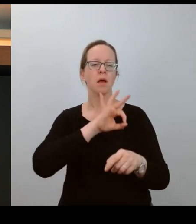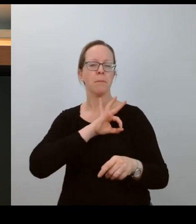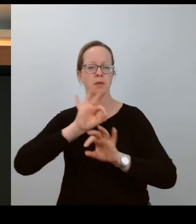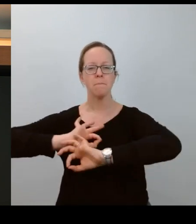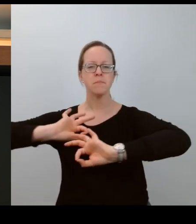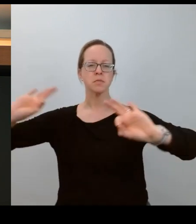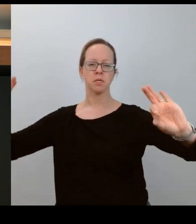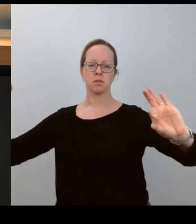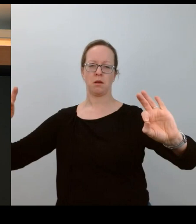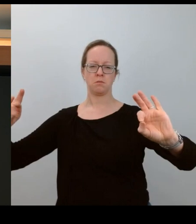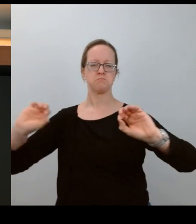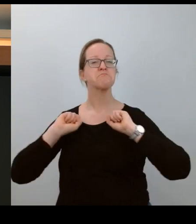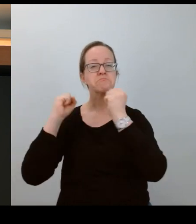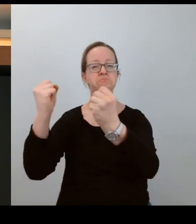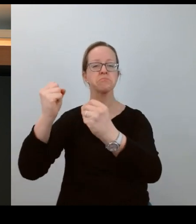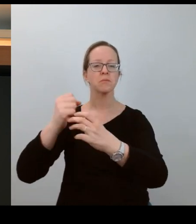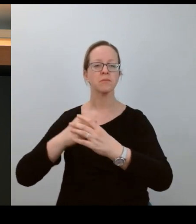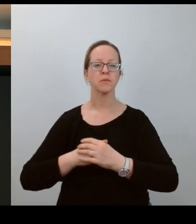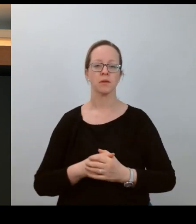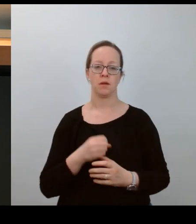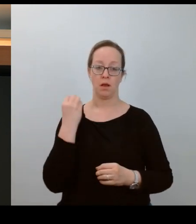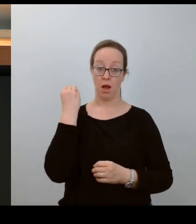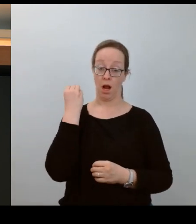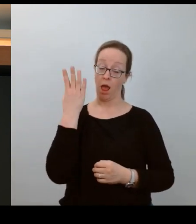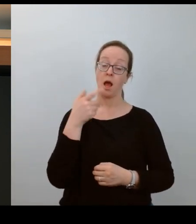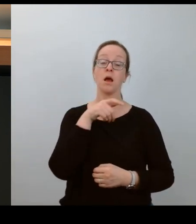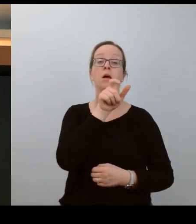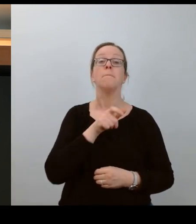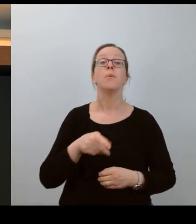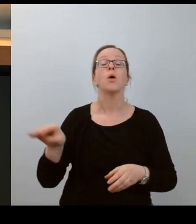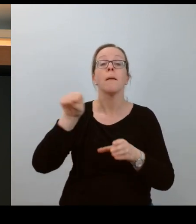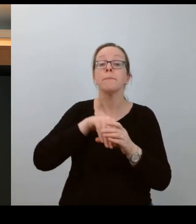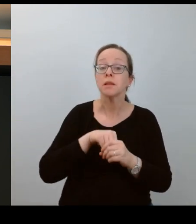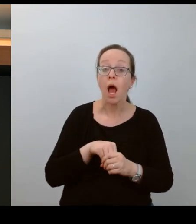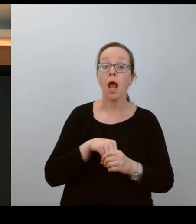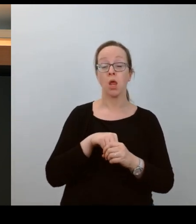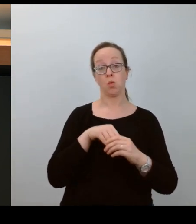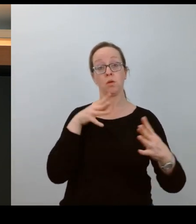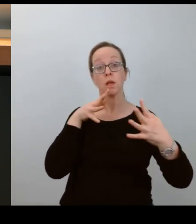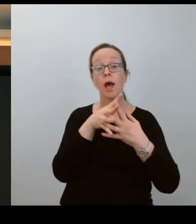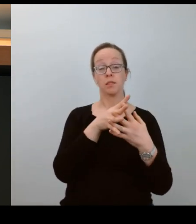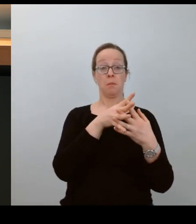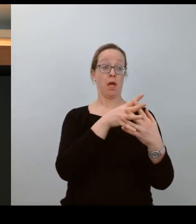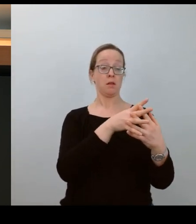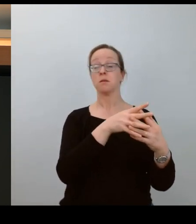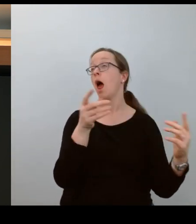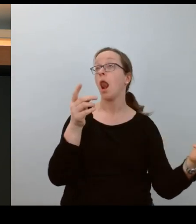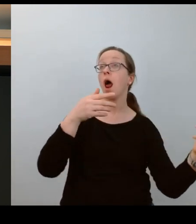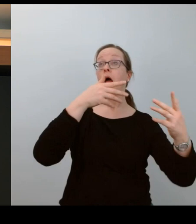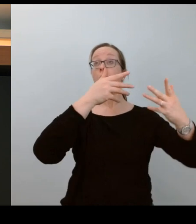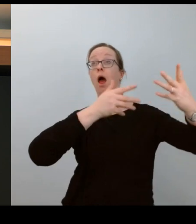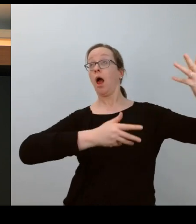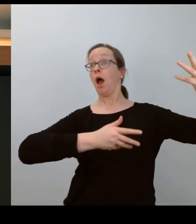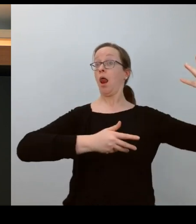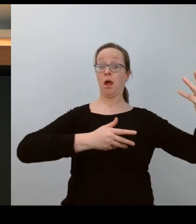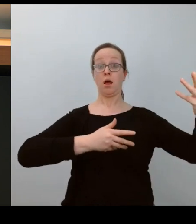Heute debattieren wir über den Bericht des Jahres 2020 der Berliner Beauftragten für Datenschutz und